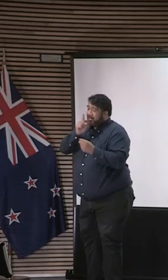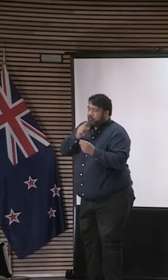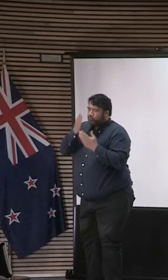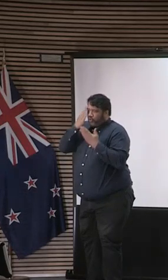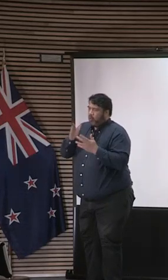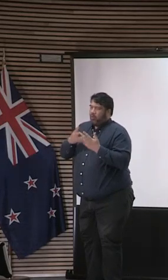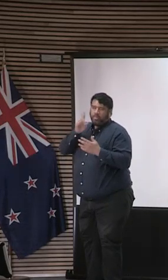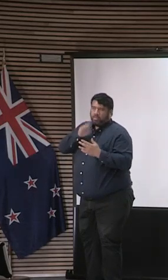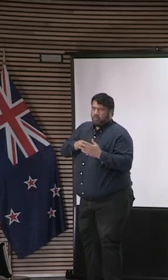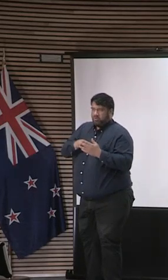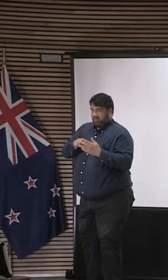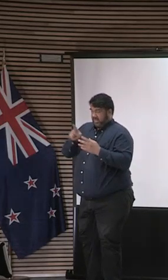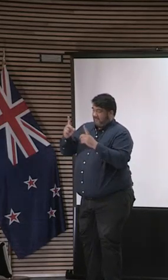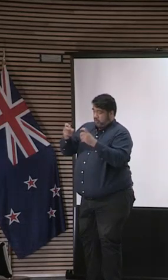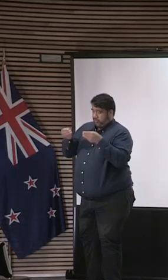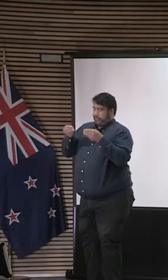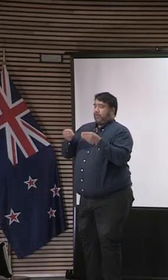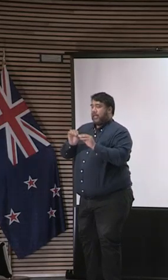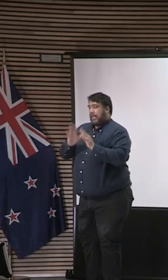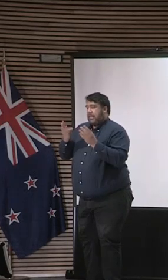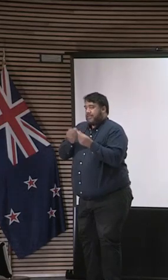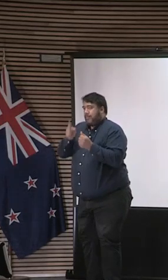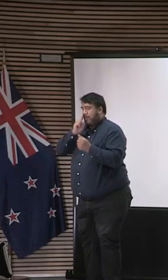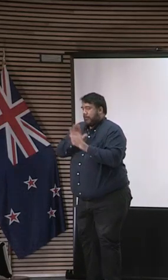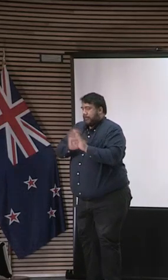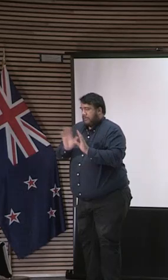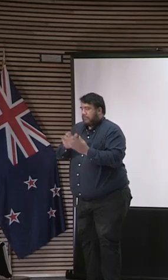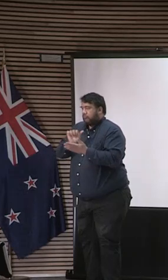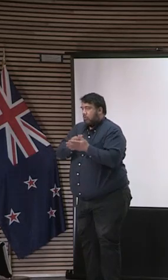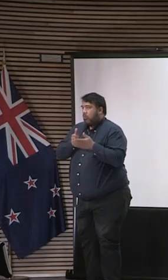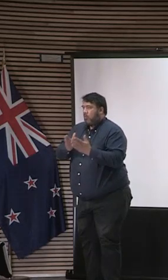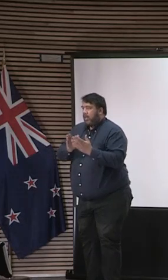kite au i nga kokonga maha, na reira ka mau te puku o nga mema o te iwi, e kii mai ana ki a au, ma te mohio, e mohio ana te iwi ki nga mea e tika ana kia mahia